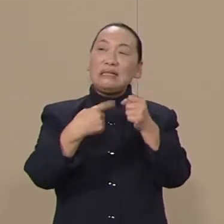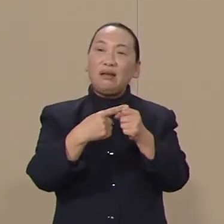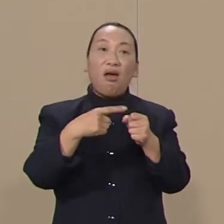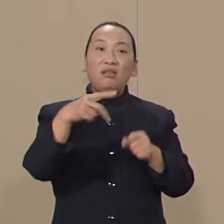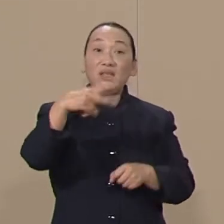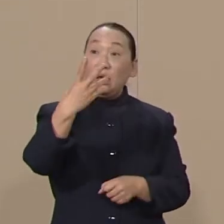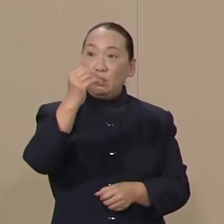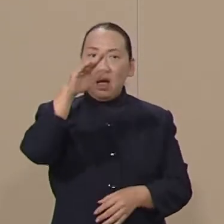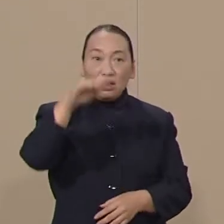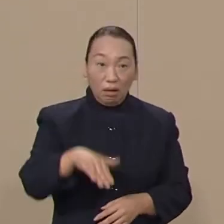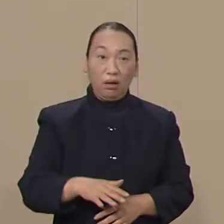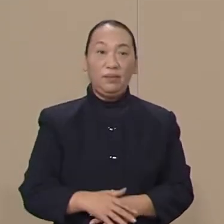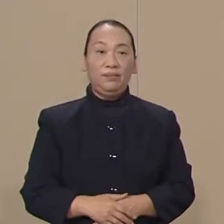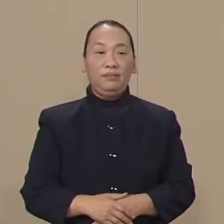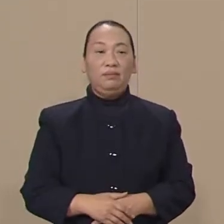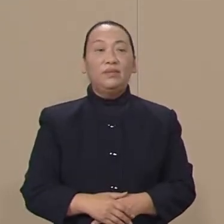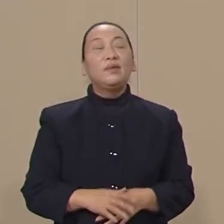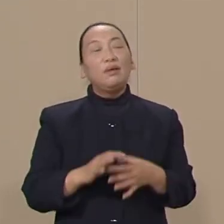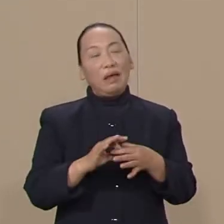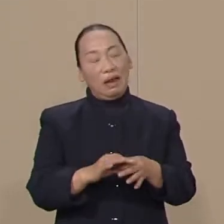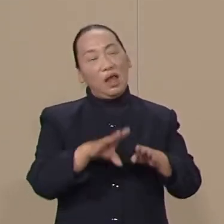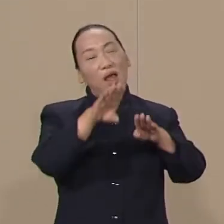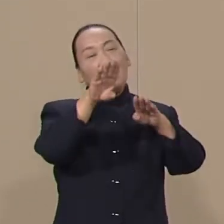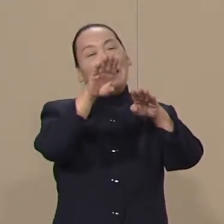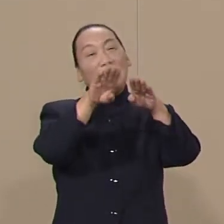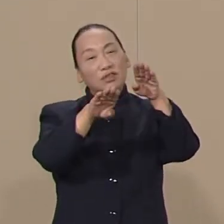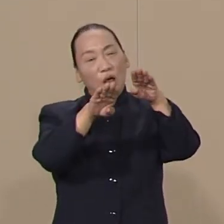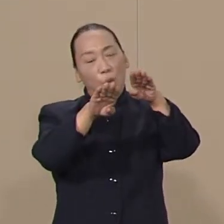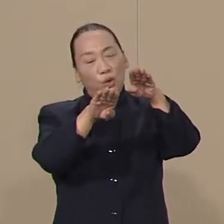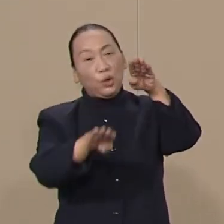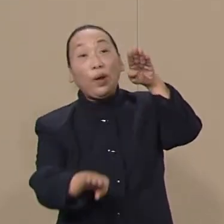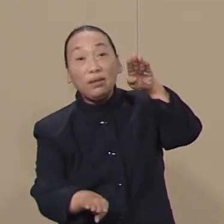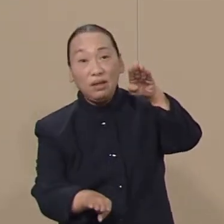で これで格差がやっぱり 拡大をしていってる だから社民党は